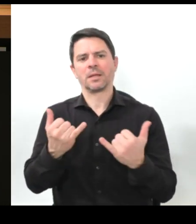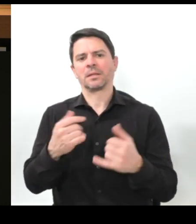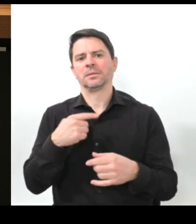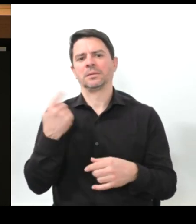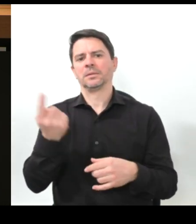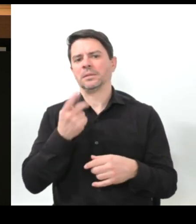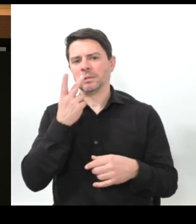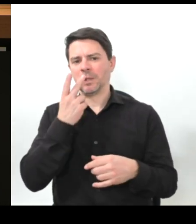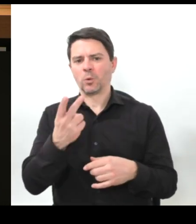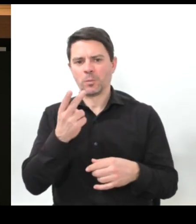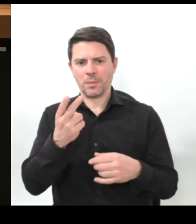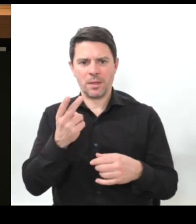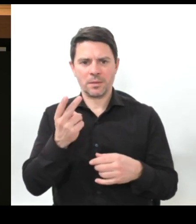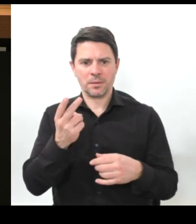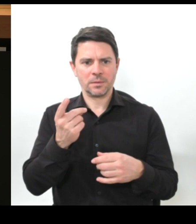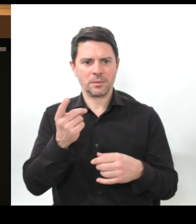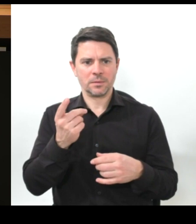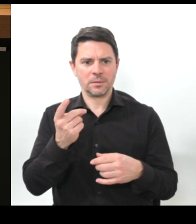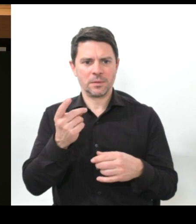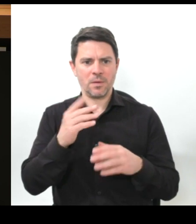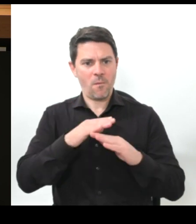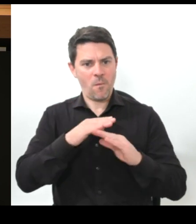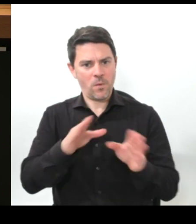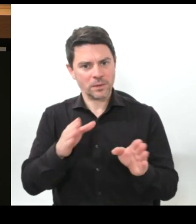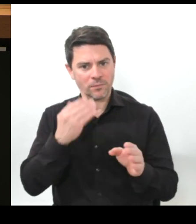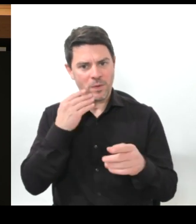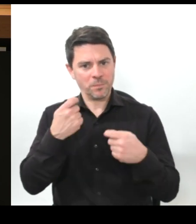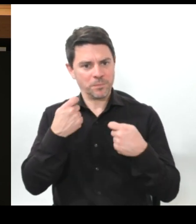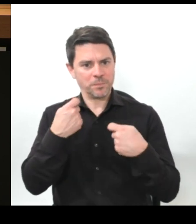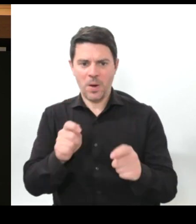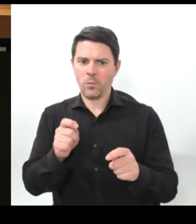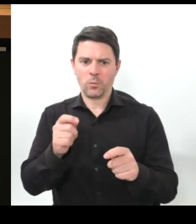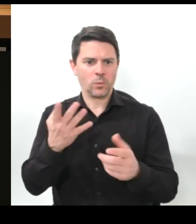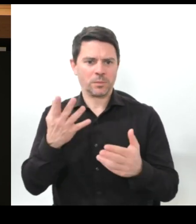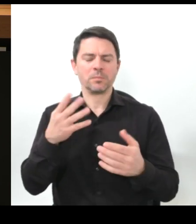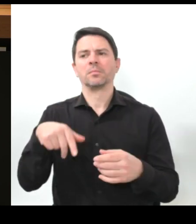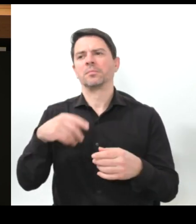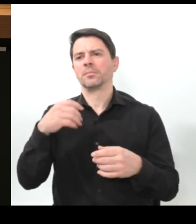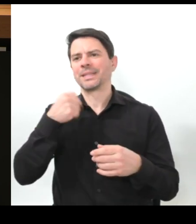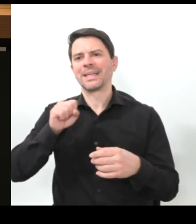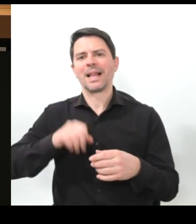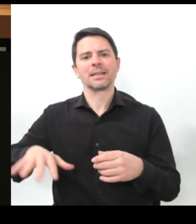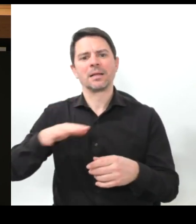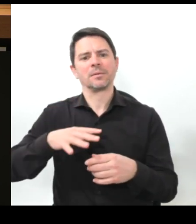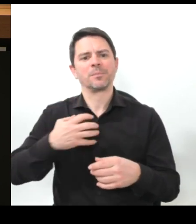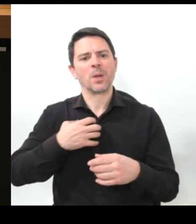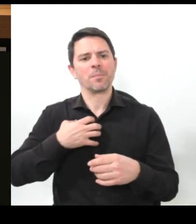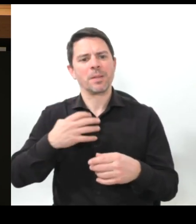Schlangen bei Wohnungsbesichtigungen sieht, der kann mit einem sozialen Gewissen nur den Wohnungsneubau zur Priorität